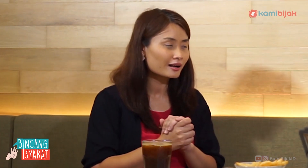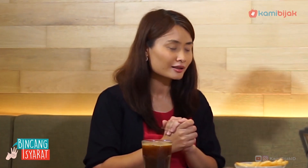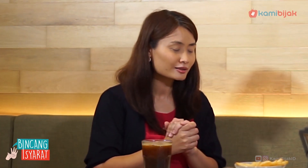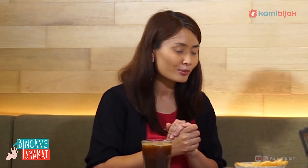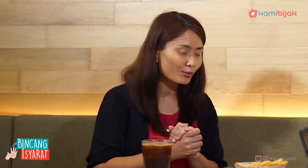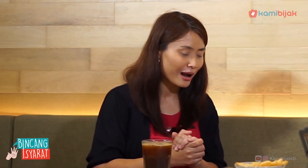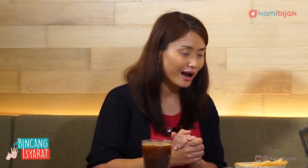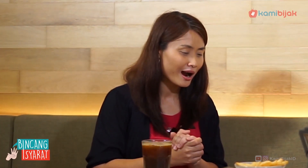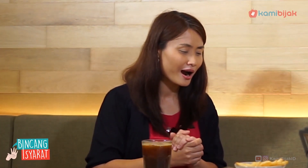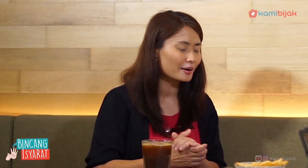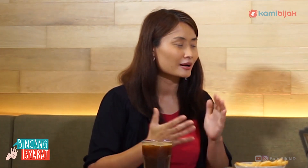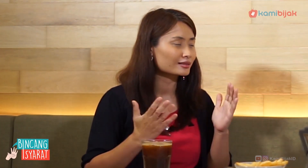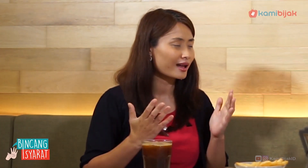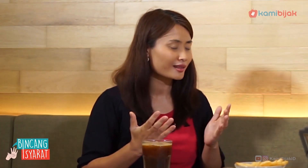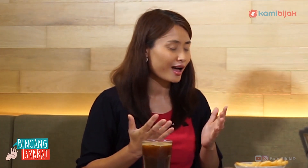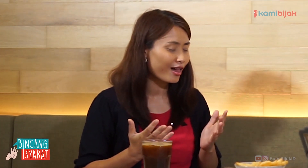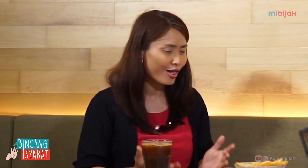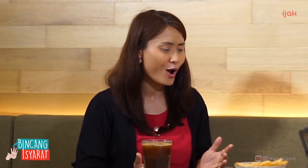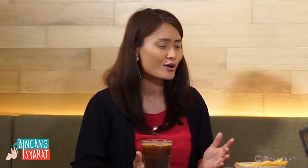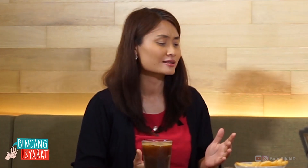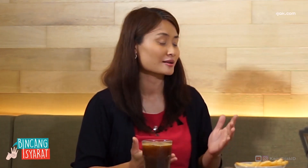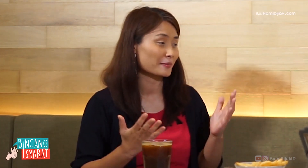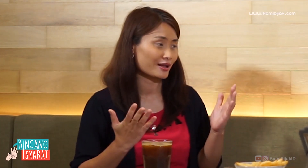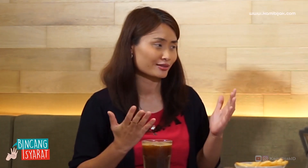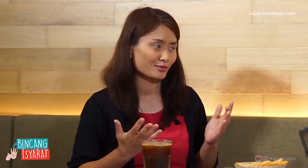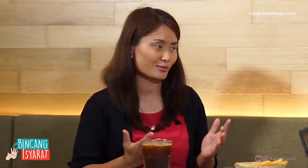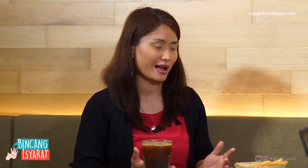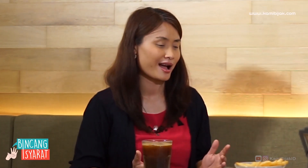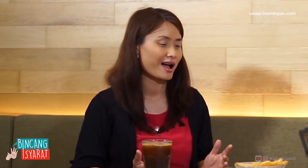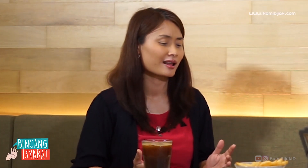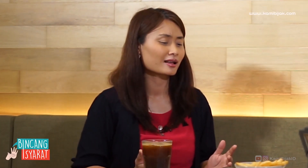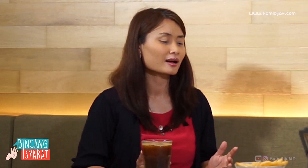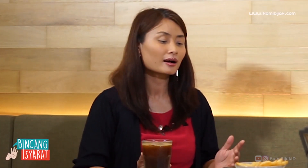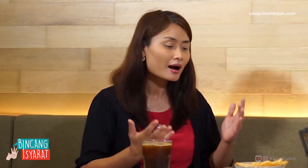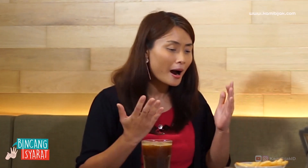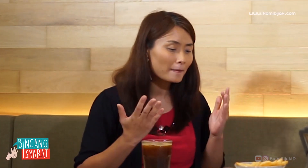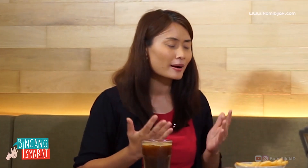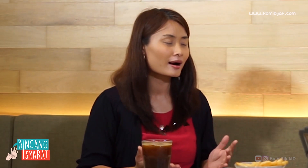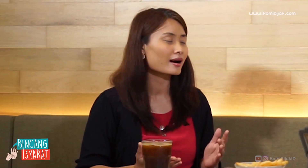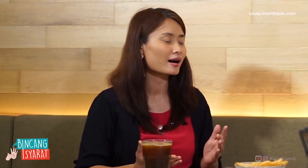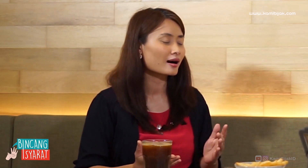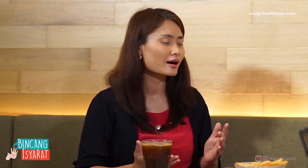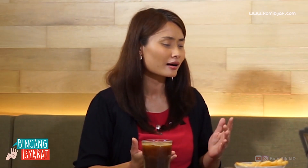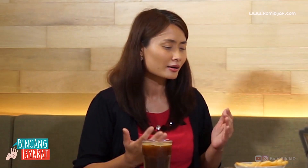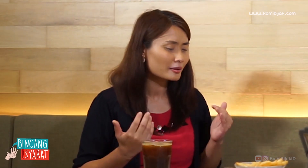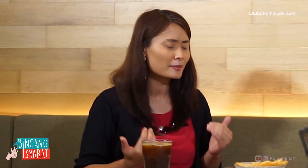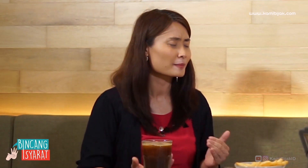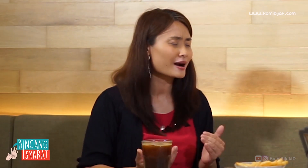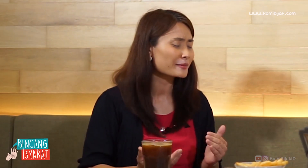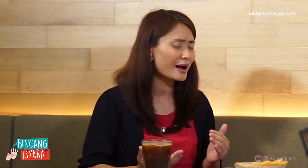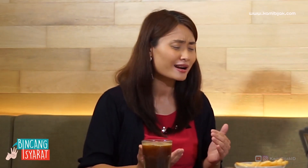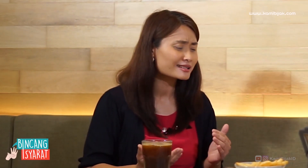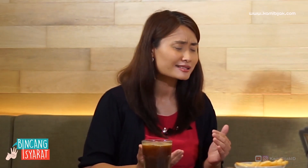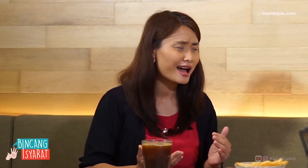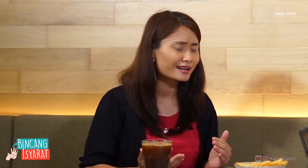saya berdoa minta tolong kepada Tuhan bagaimana cara,